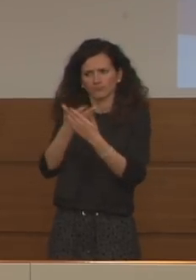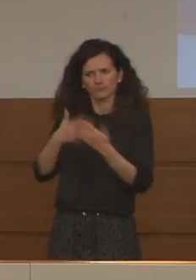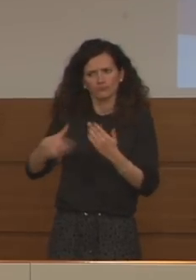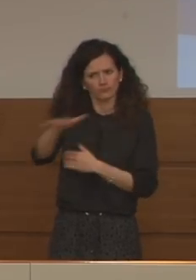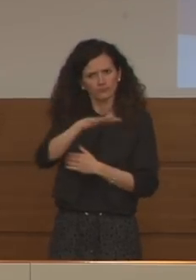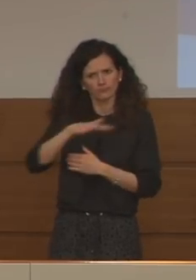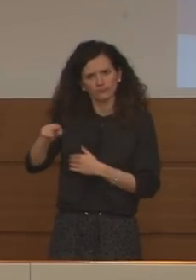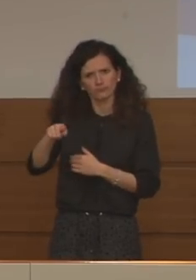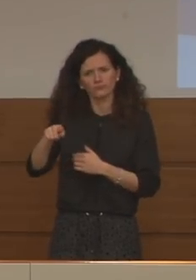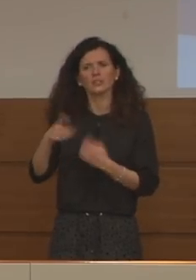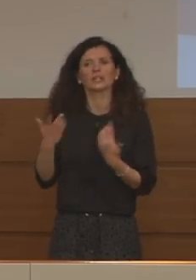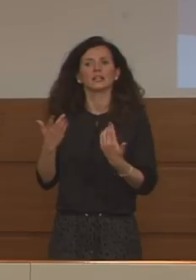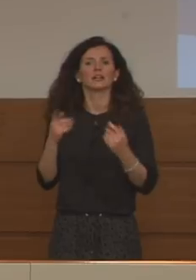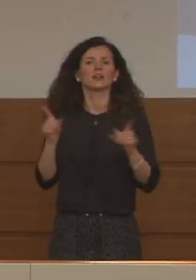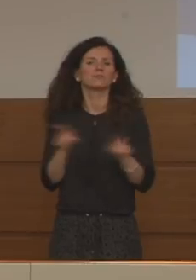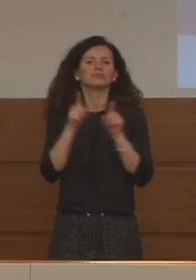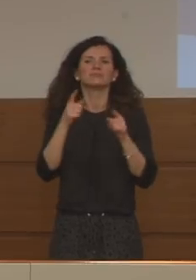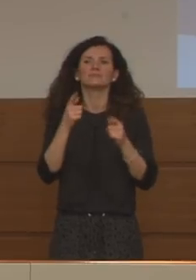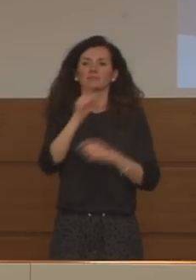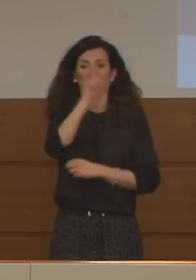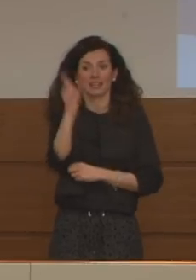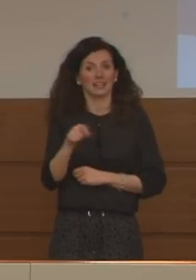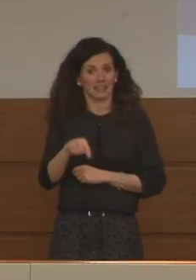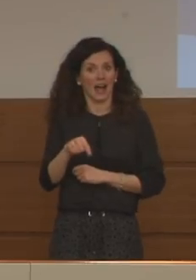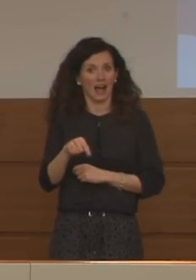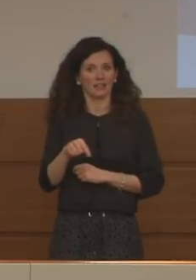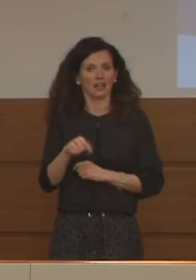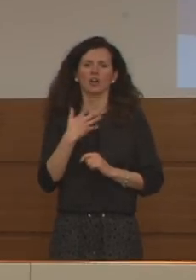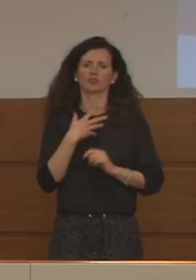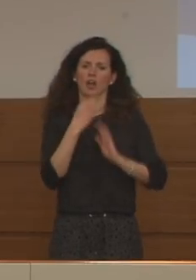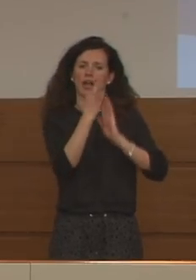come il nostro che ha alcune caratteristiche giuridiche, alcune